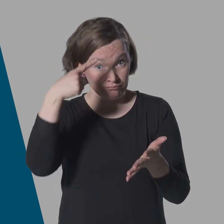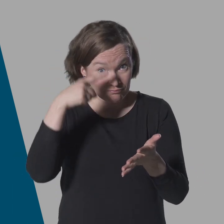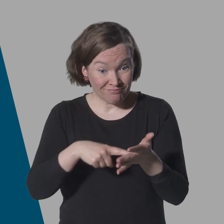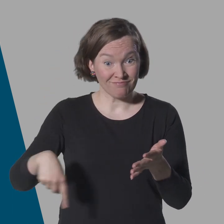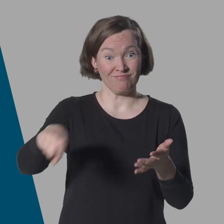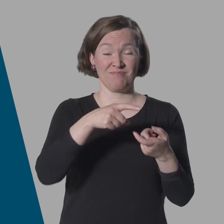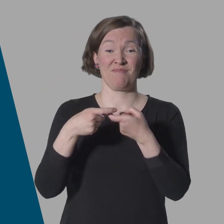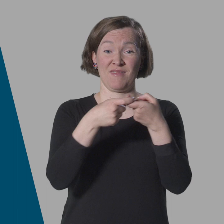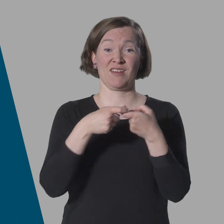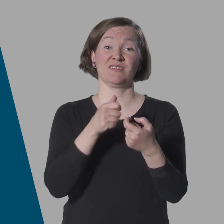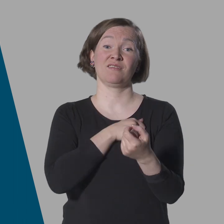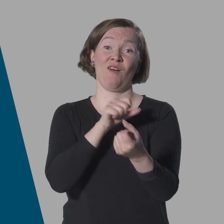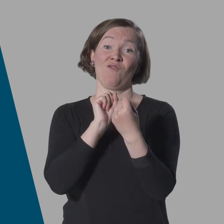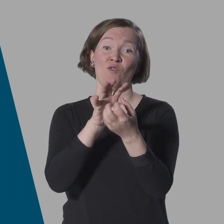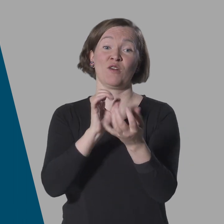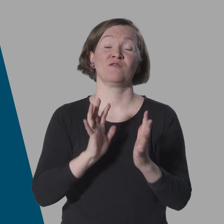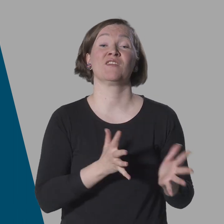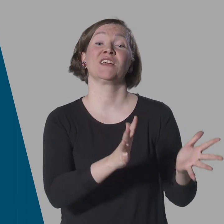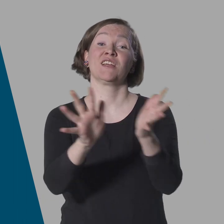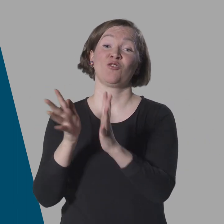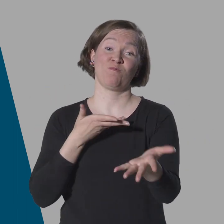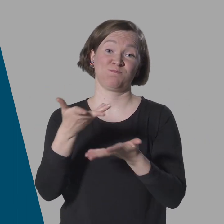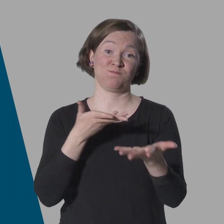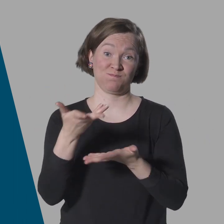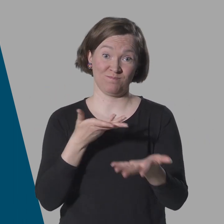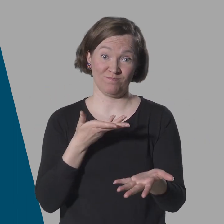perheen vuorovaikutuksen kieleksi.